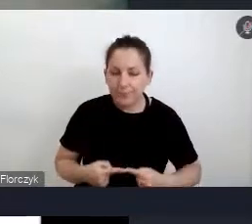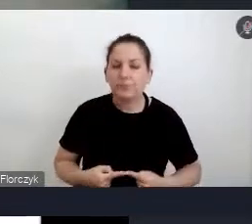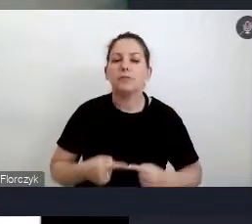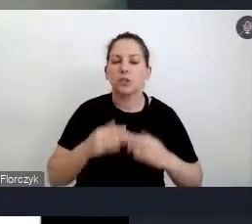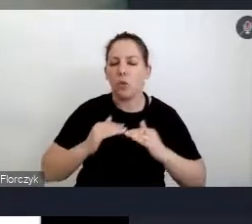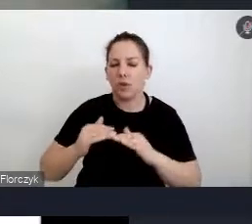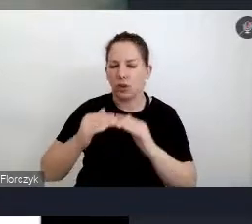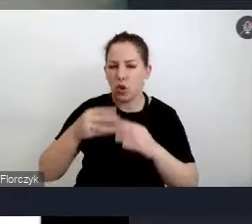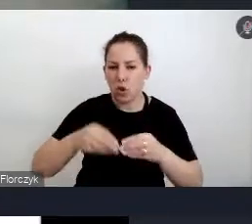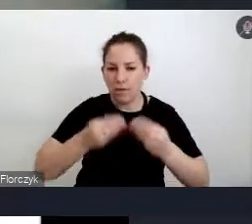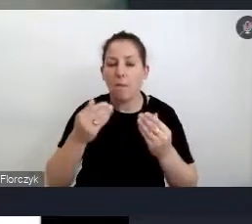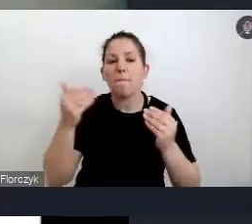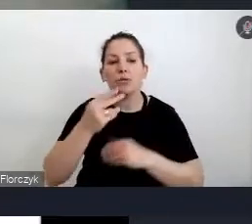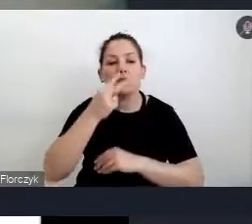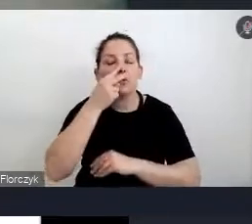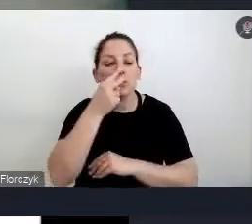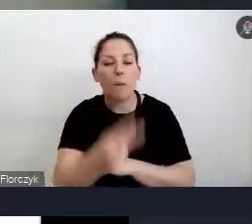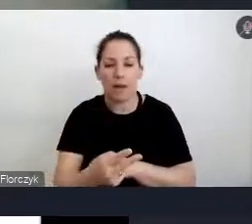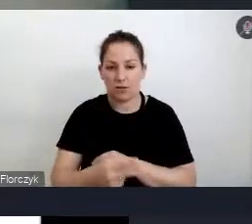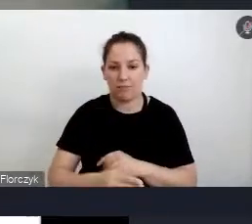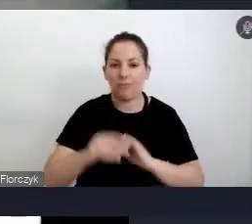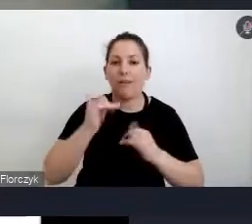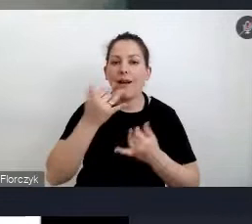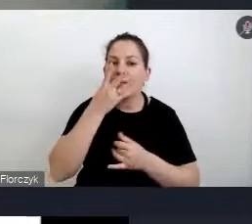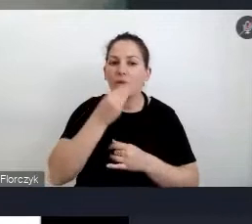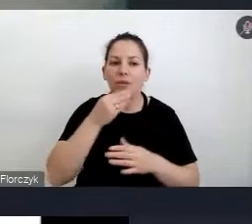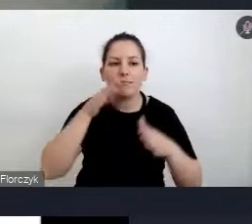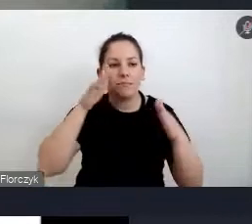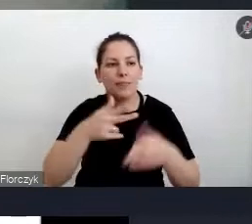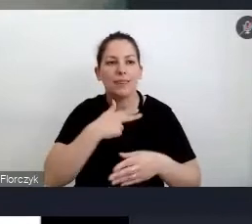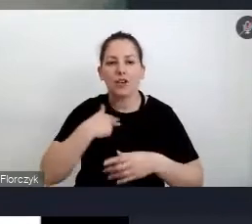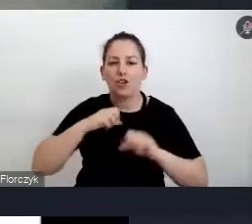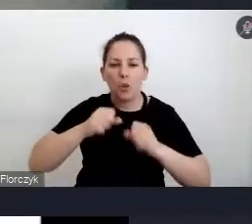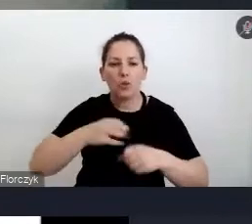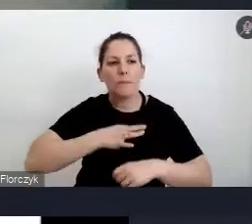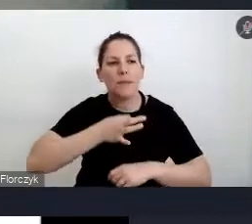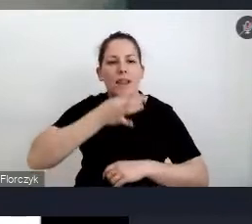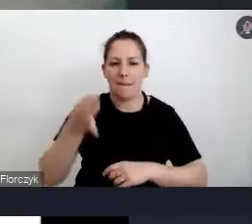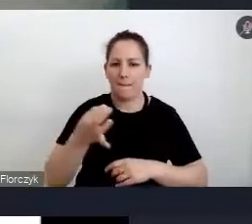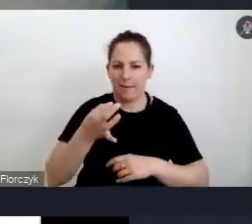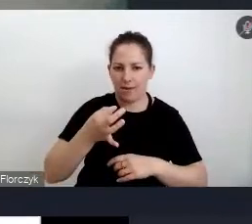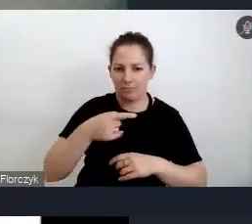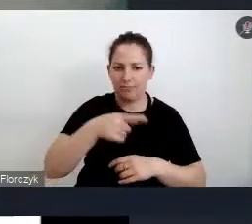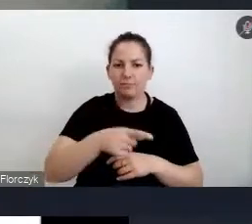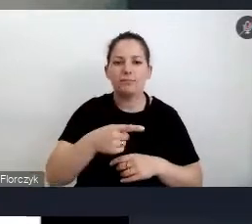mogliśmy zobaczyć, na czym można skupić nowe działania, by poprawić sytuację, uzyskać bardziej zrównoważone spojrzenie